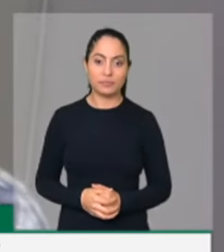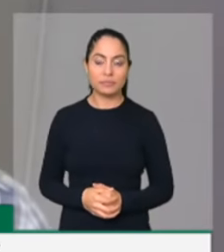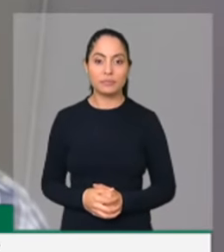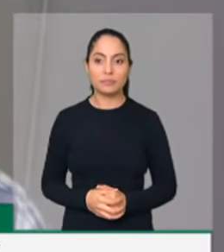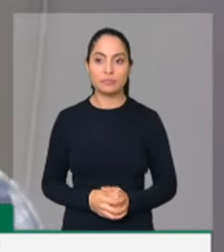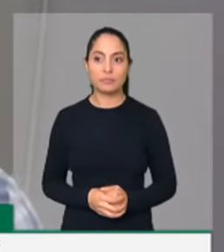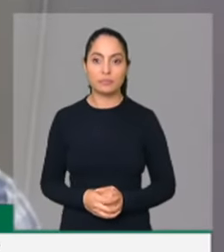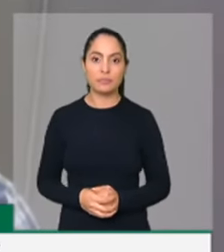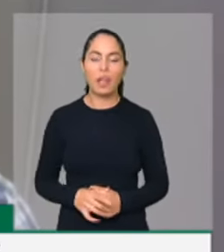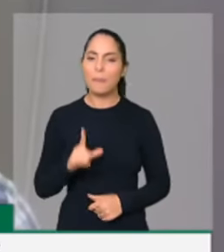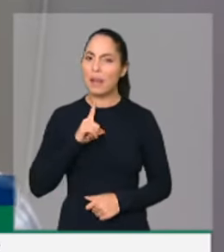EMENDA APRESENTADA PELO PARTIDO DOS TRABALHADORES QUE